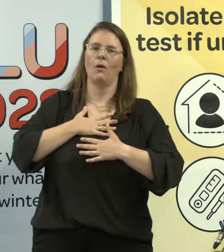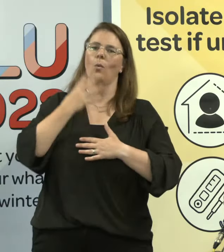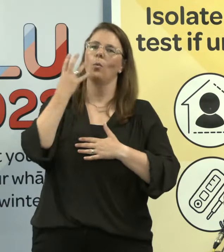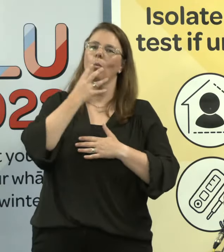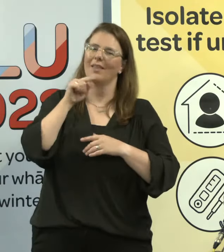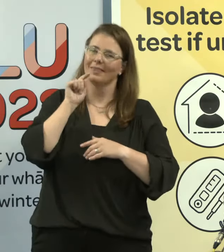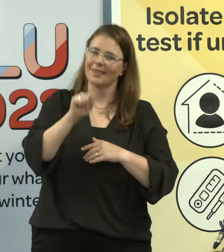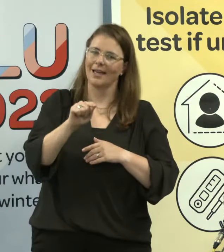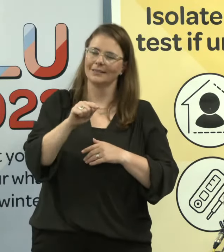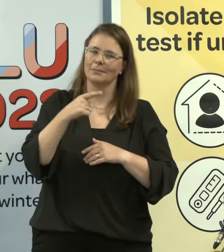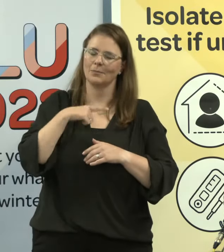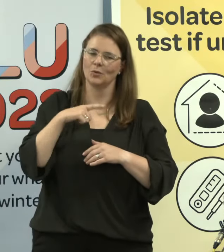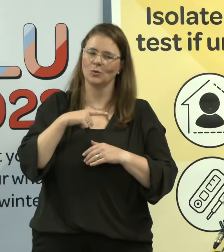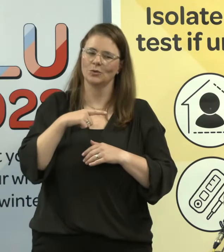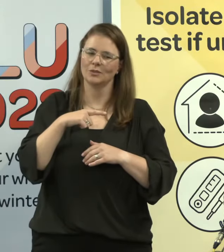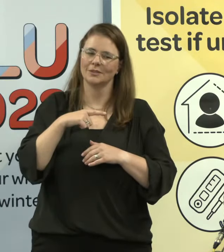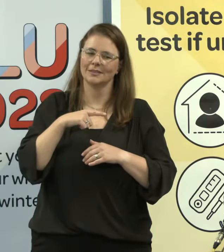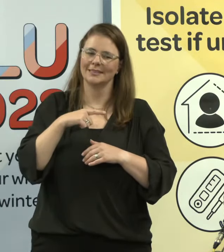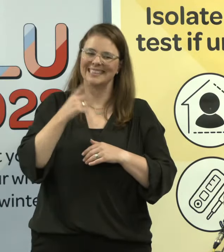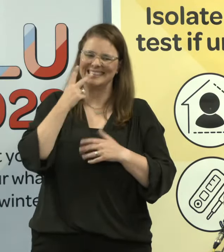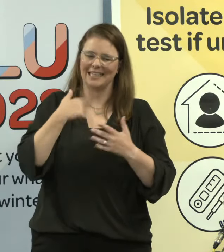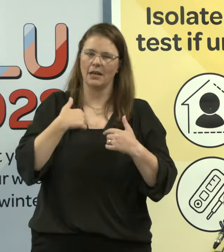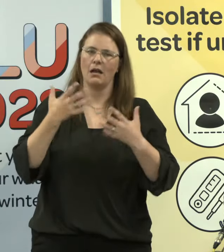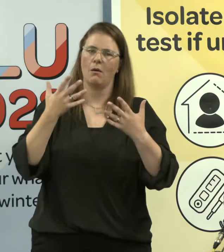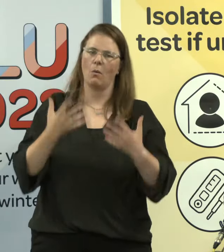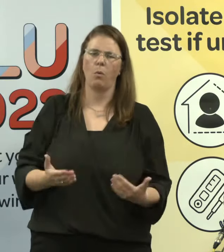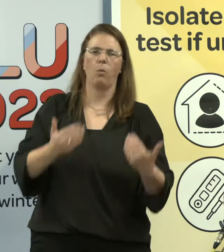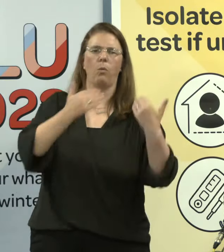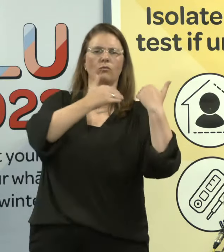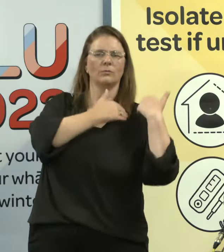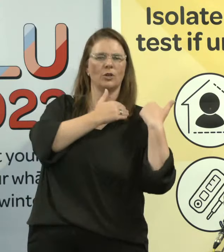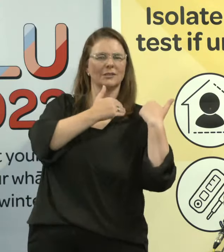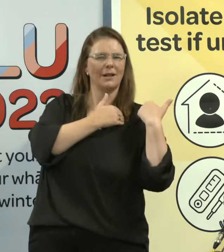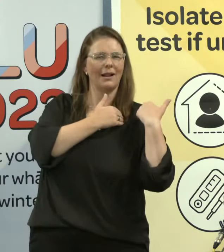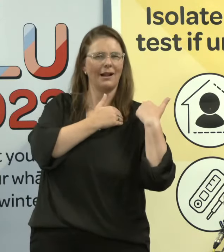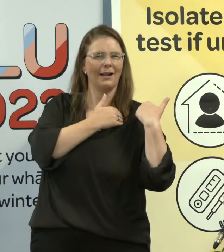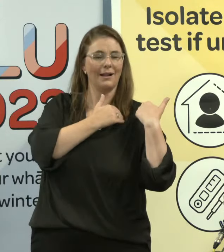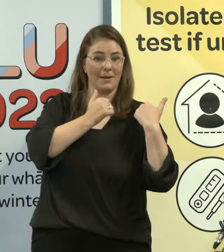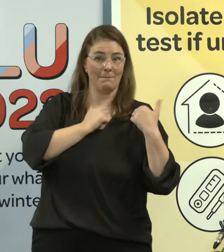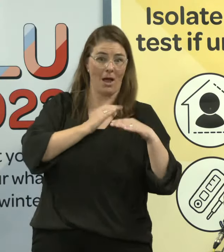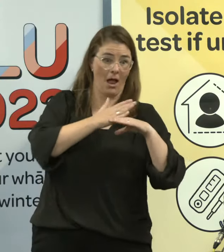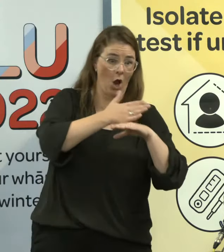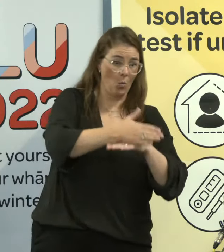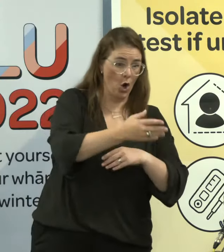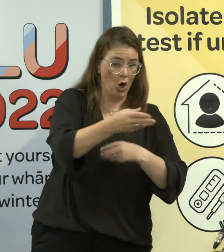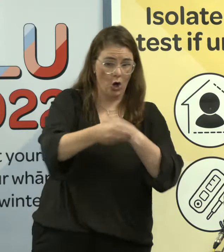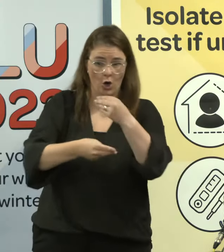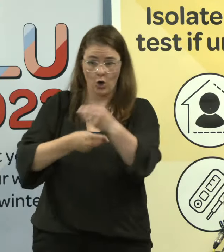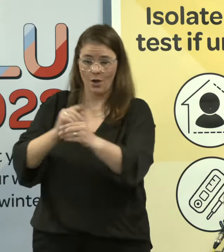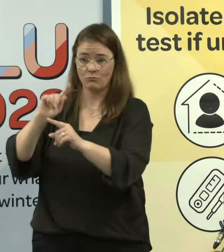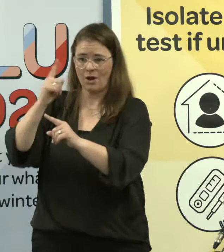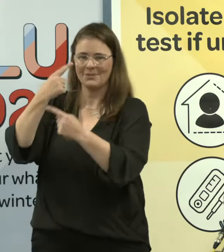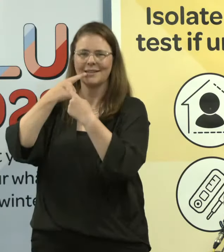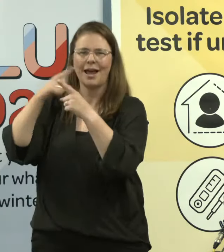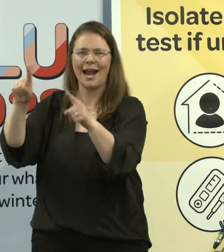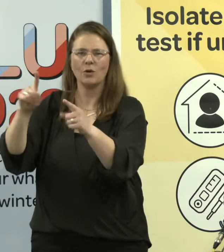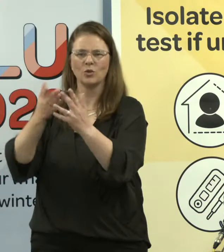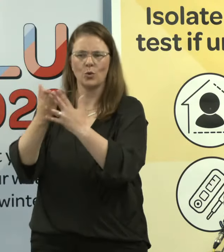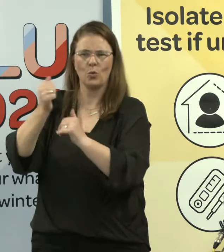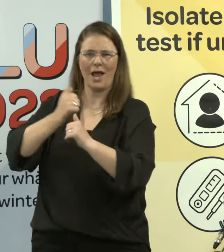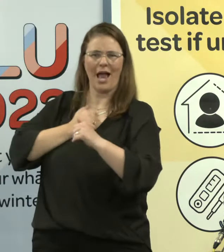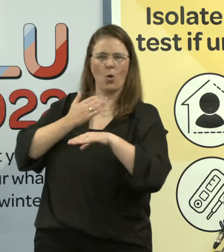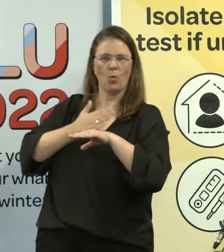ahau i te nui o ta matou mahi.